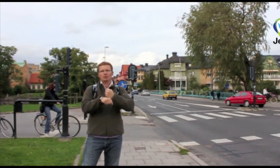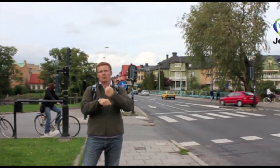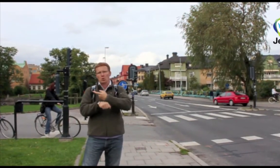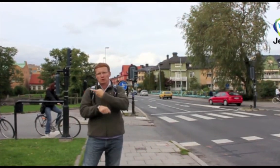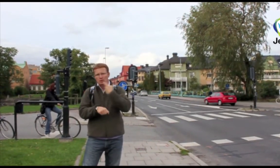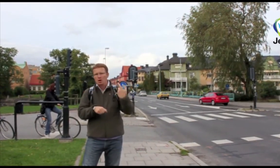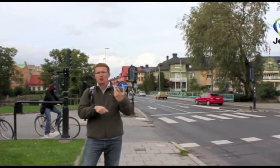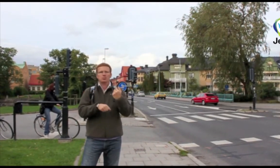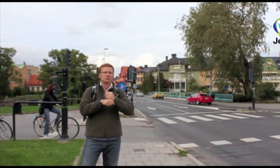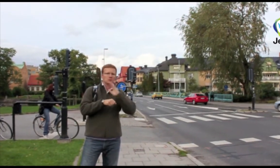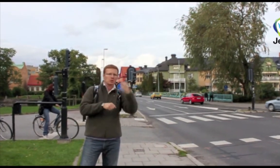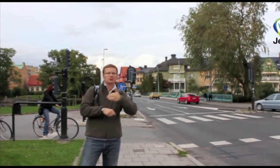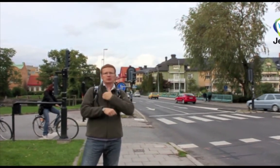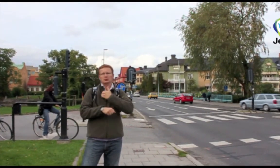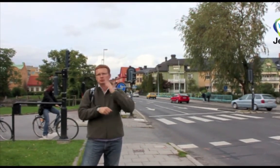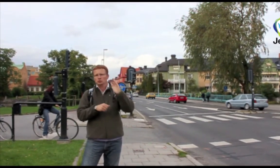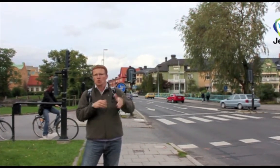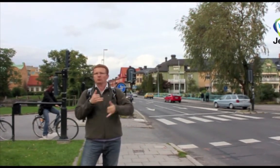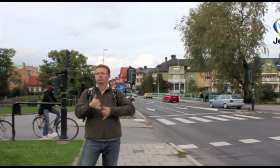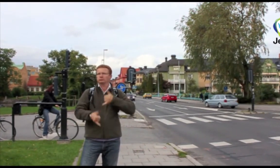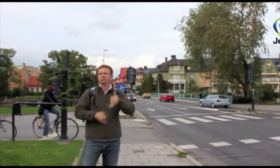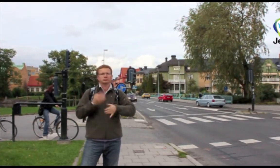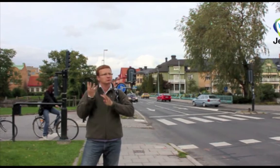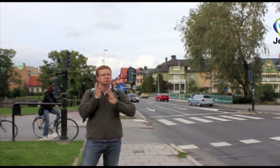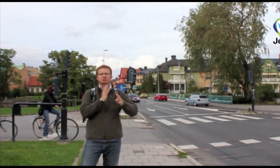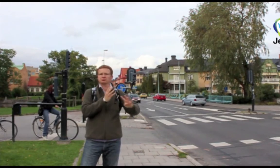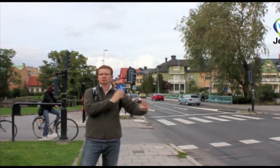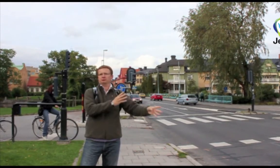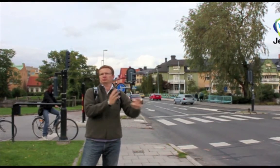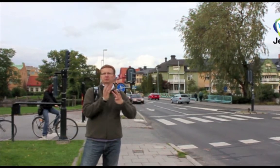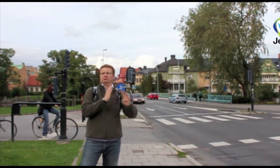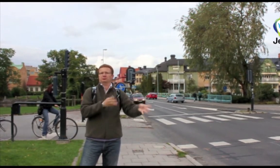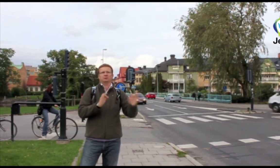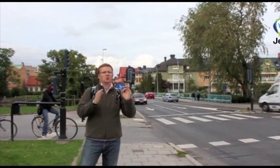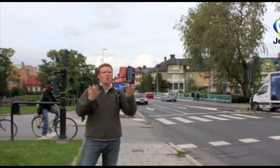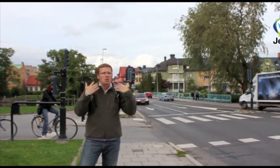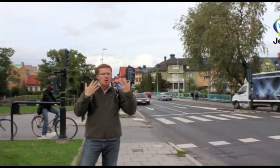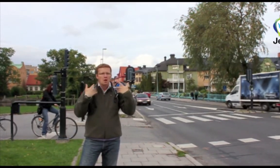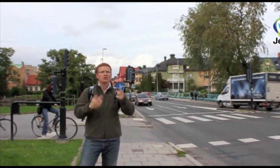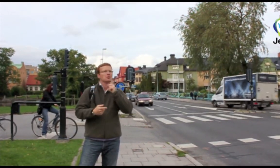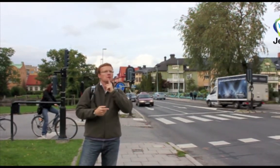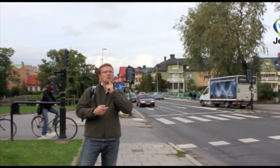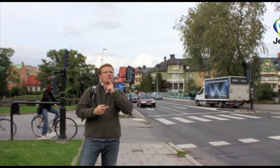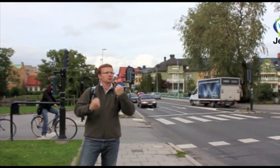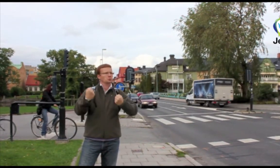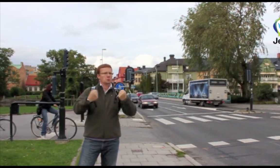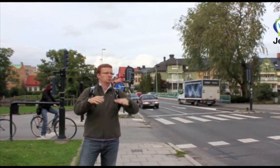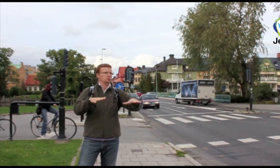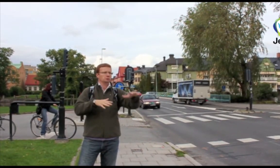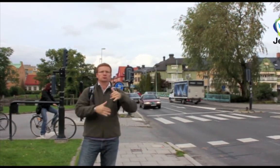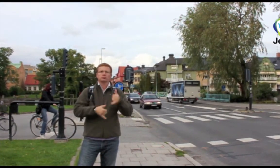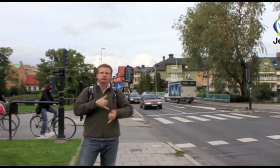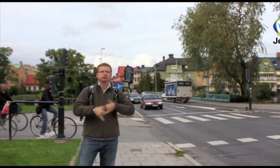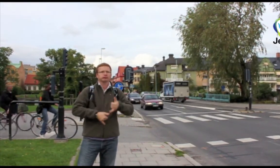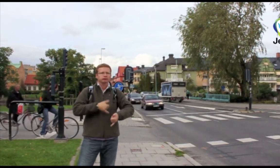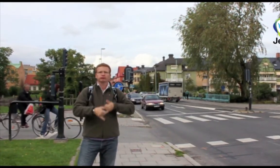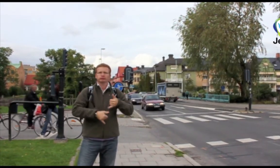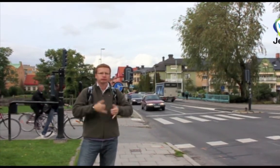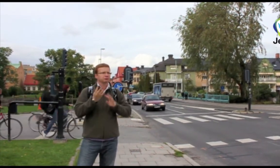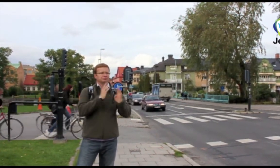Kerékpárral mennek dolgozni, egyetemre. Jó a levegő, kevés az autó.